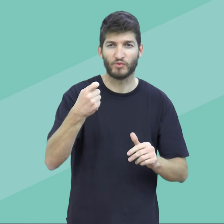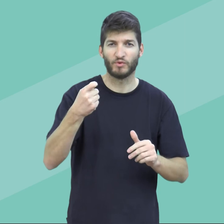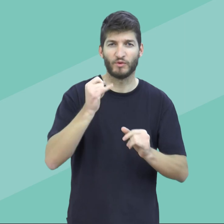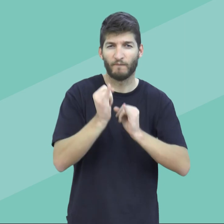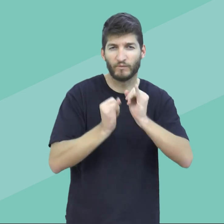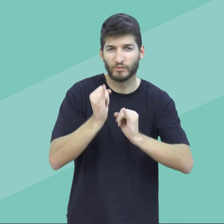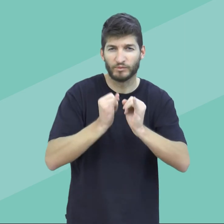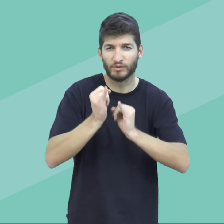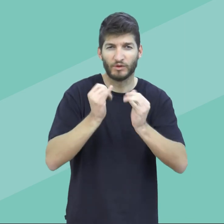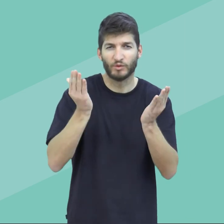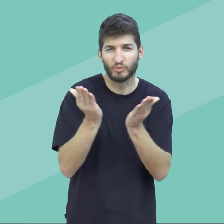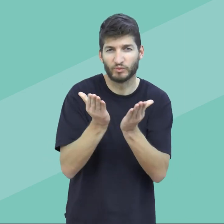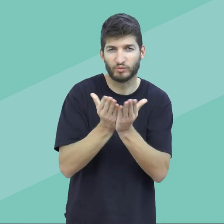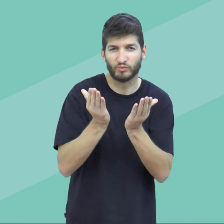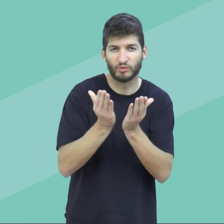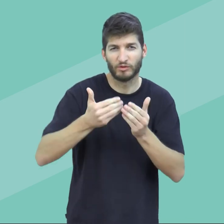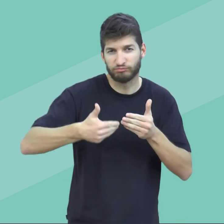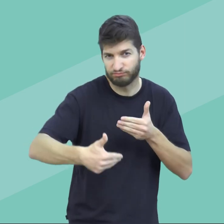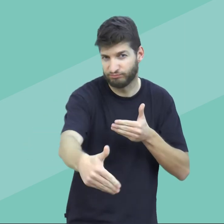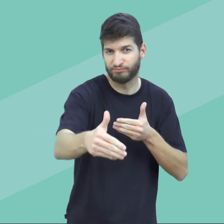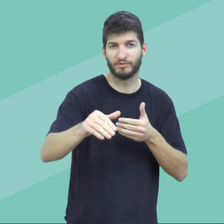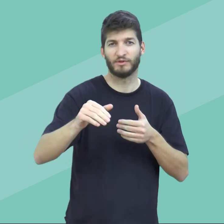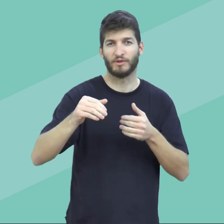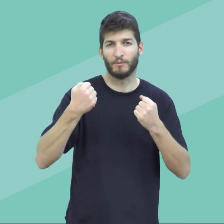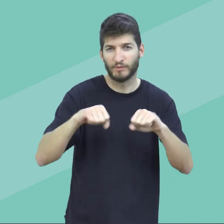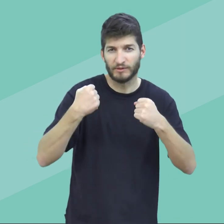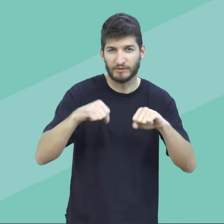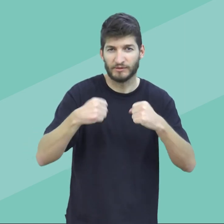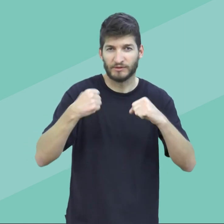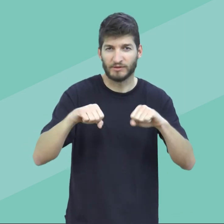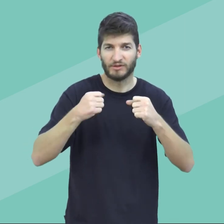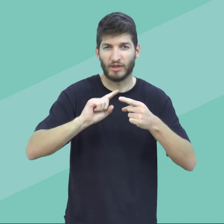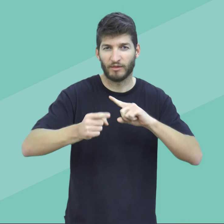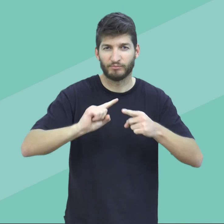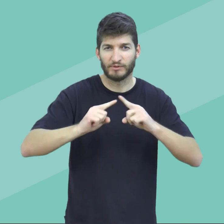cargo de estudiantes avanzadas de Practicas de Interpretación II,